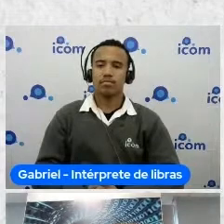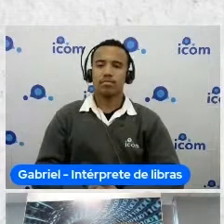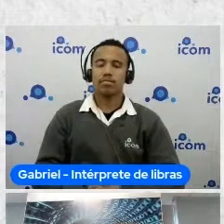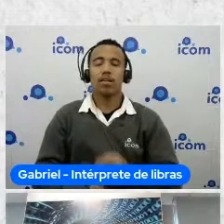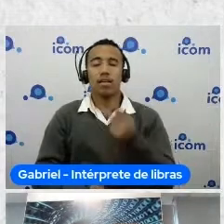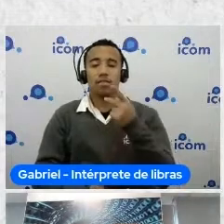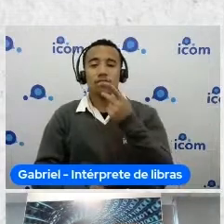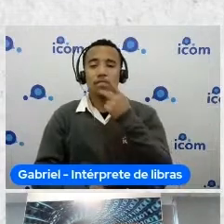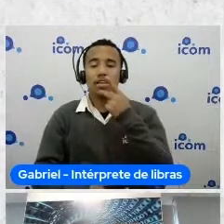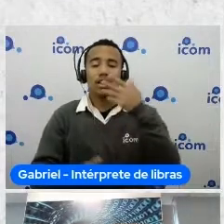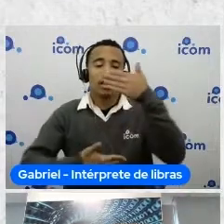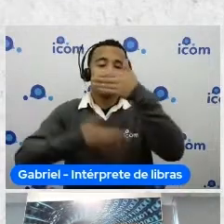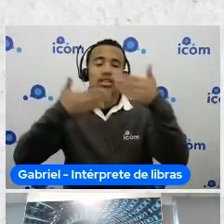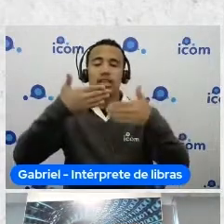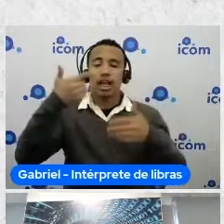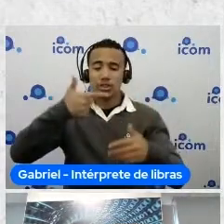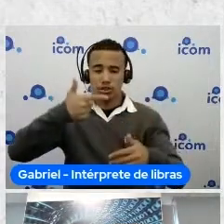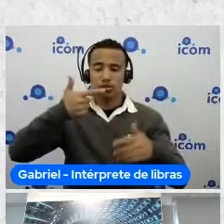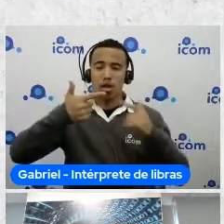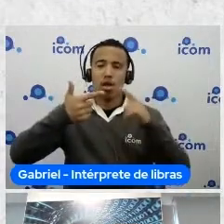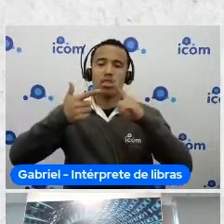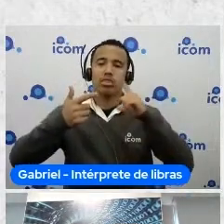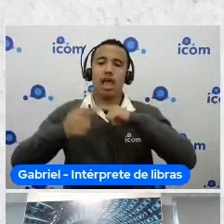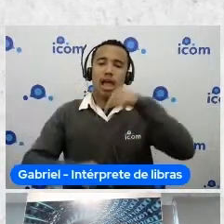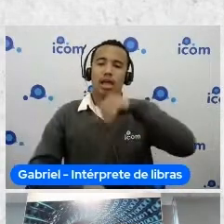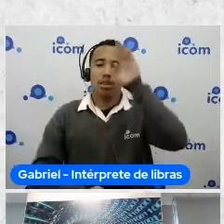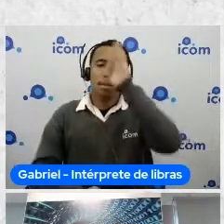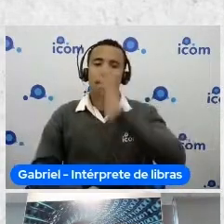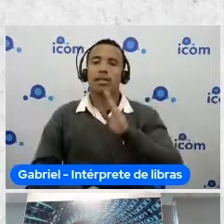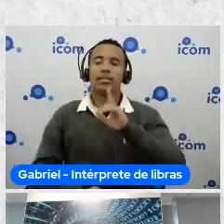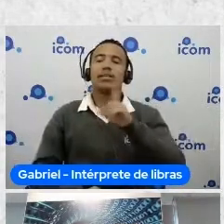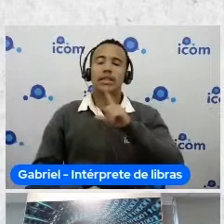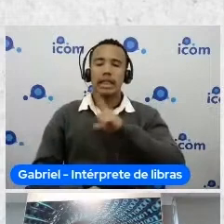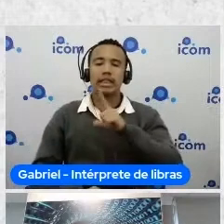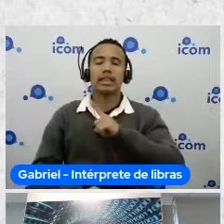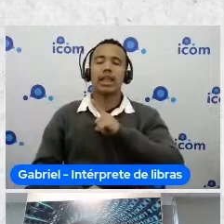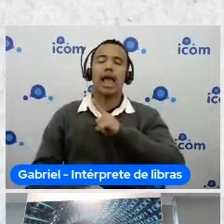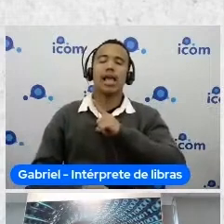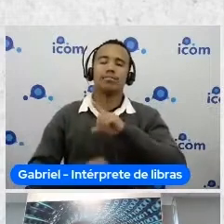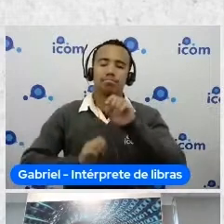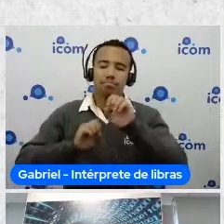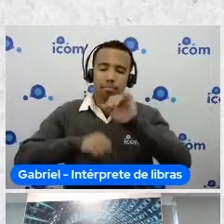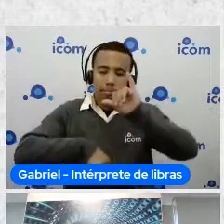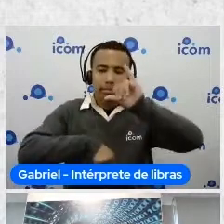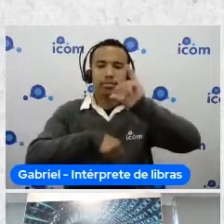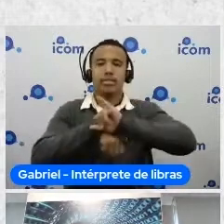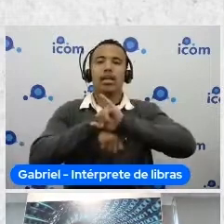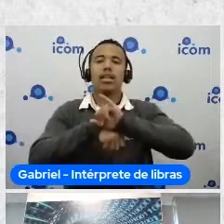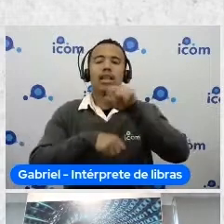nós temos o escritório central que fica em Belo Horizonte, que trata as